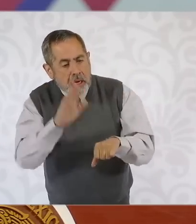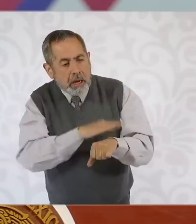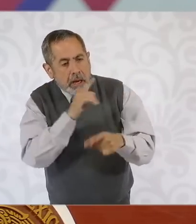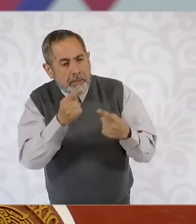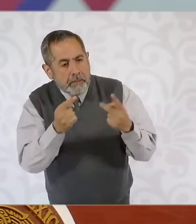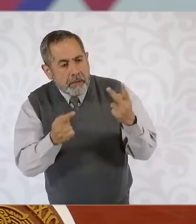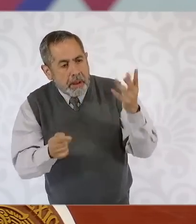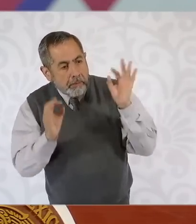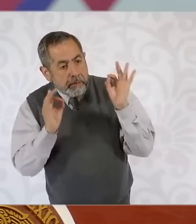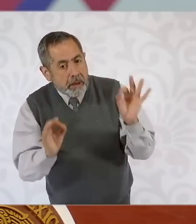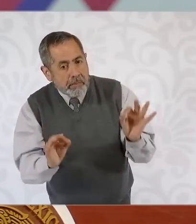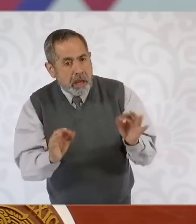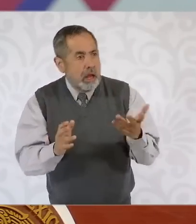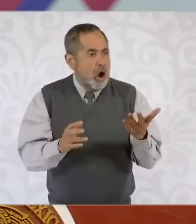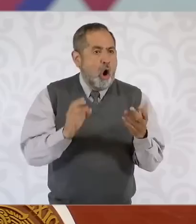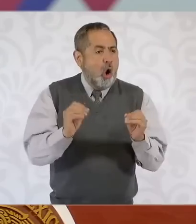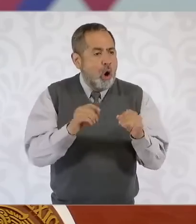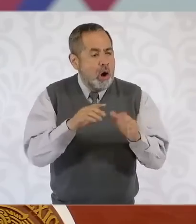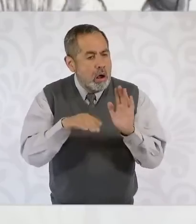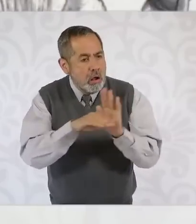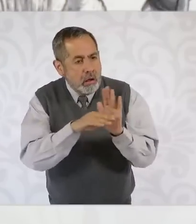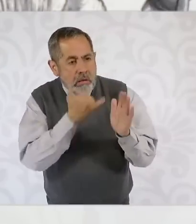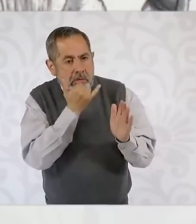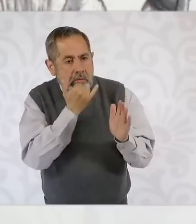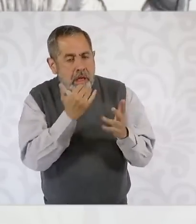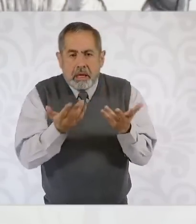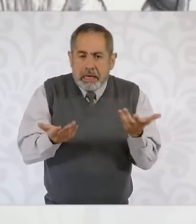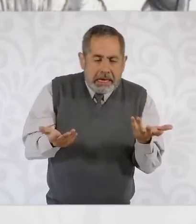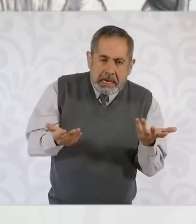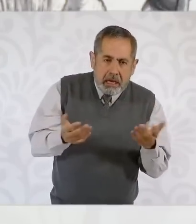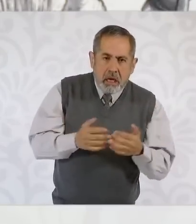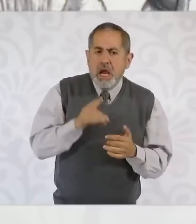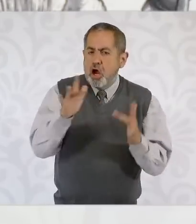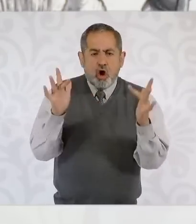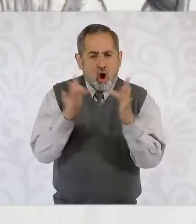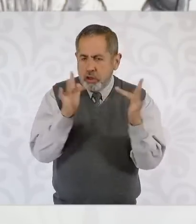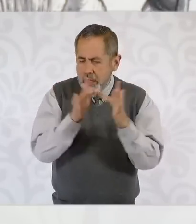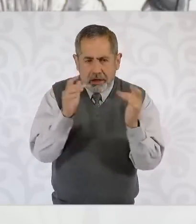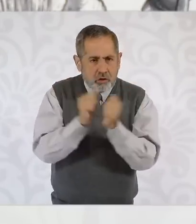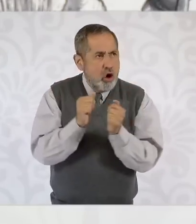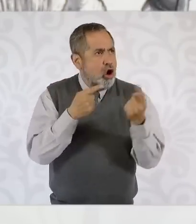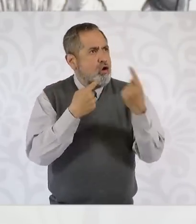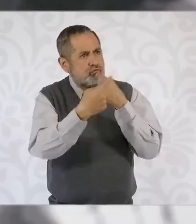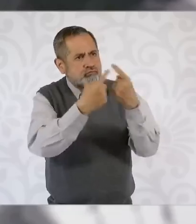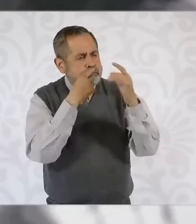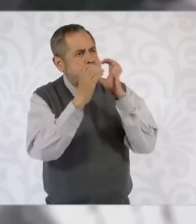pues también a través del trabajo que se hace pues estar en constante comunicación de de tal manera